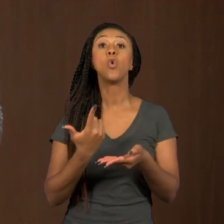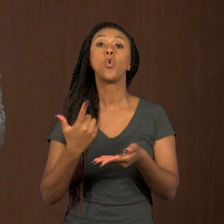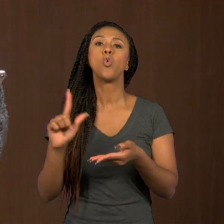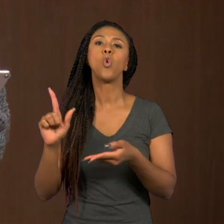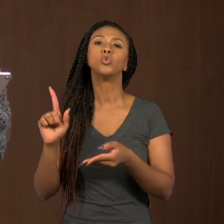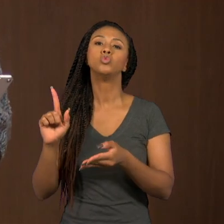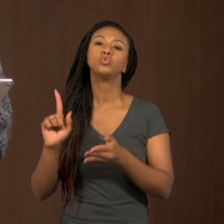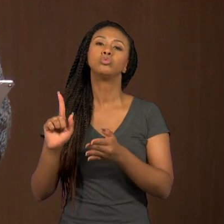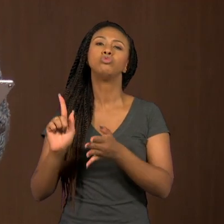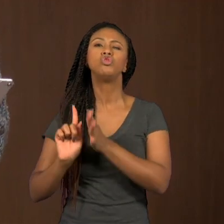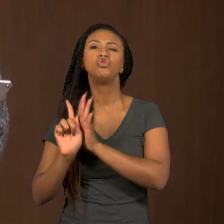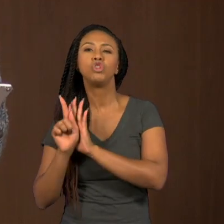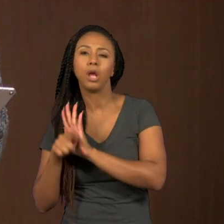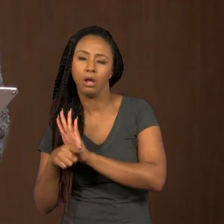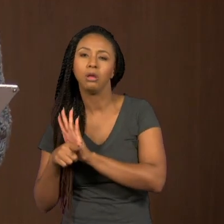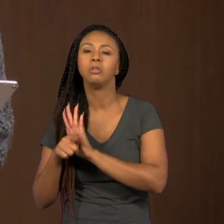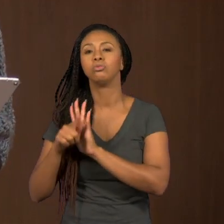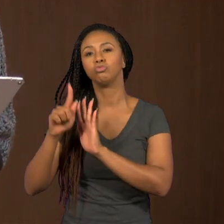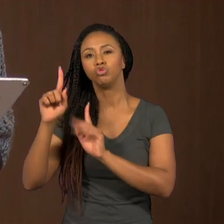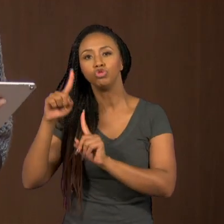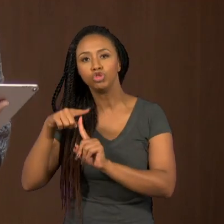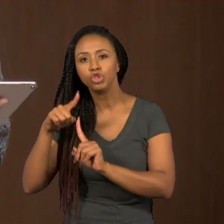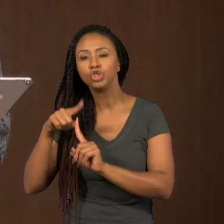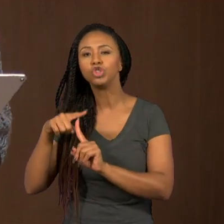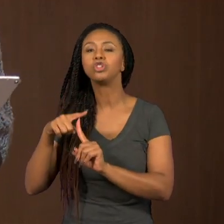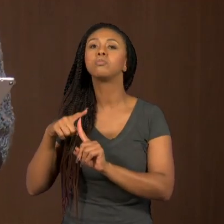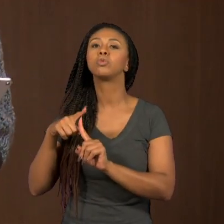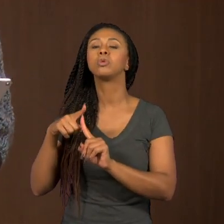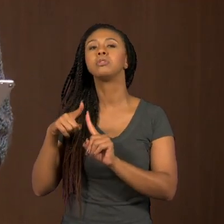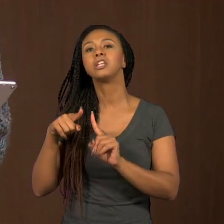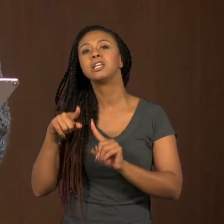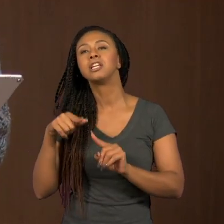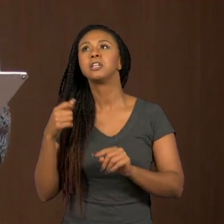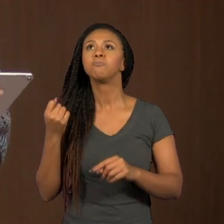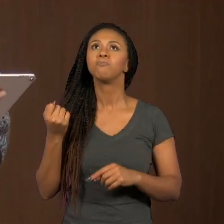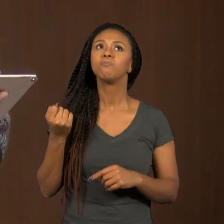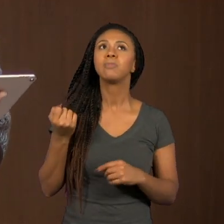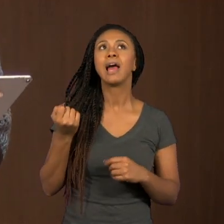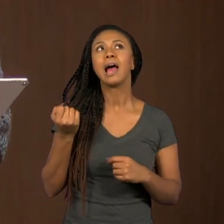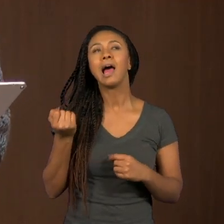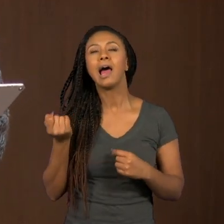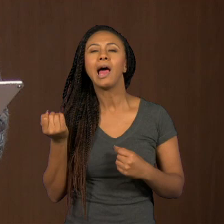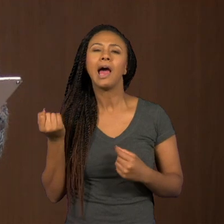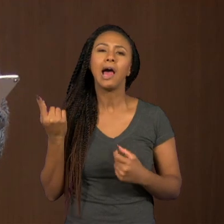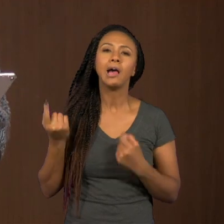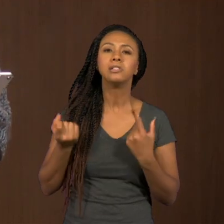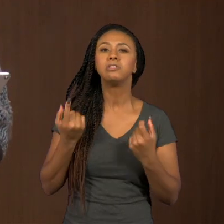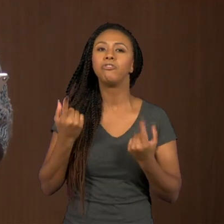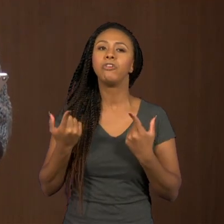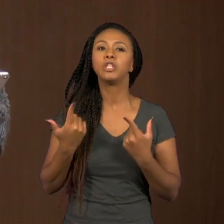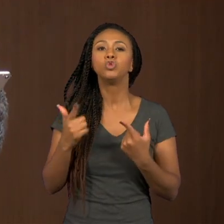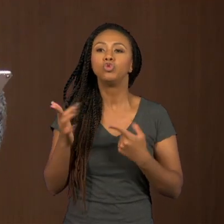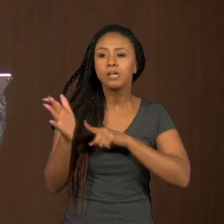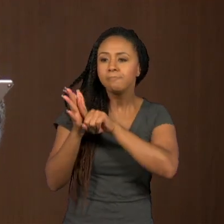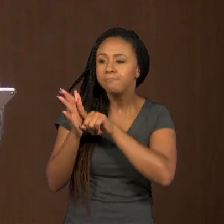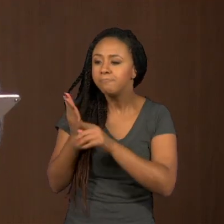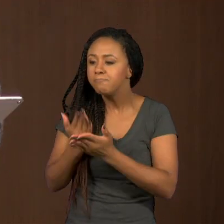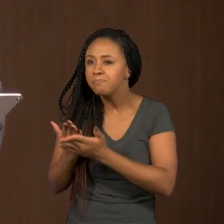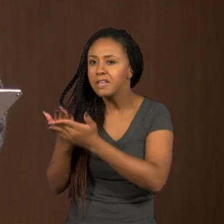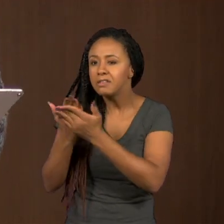FORMA MUITO HARMÔNICA, QUERO DIZER, MUITAS VEZES ISSO SE DÁ COM MUITA TENSÃO, QUE É UM TIPO DE